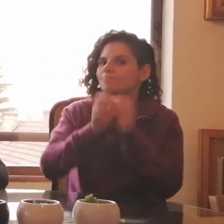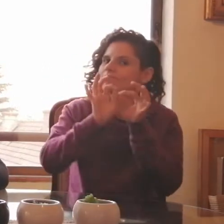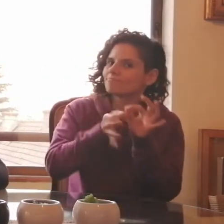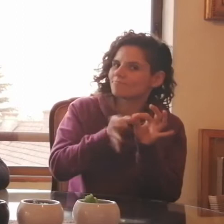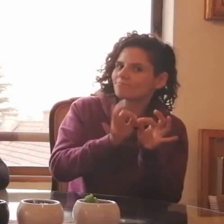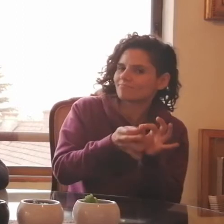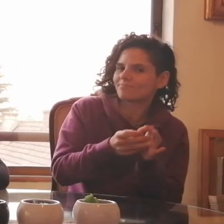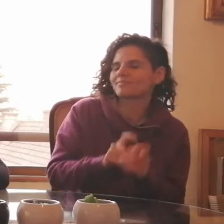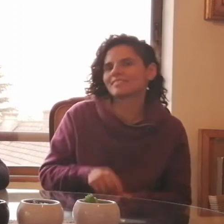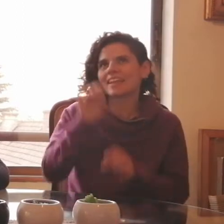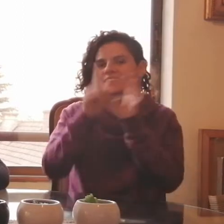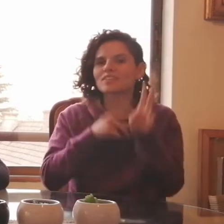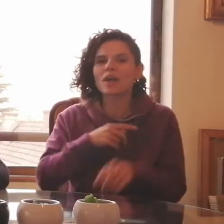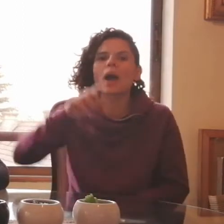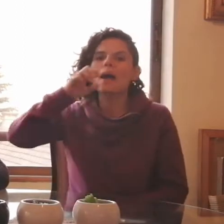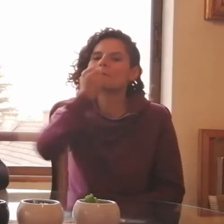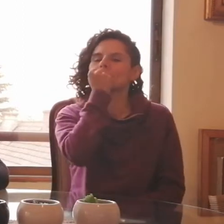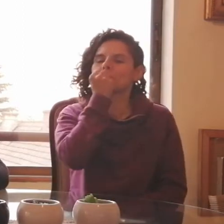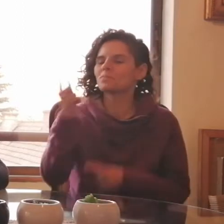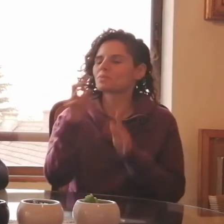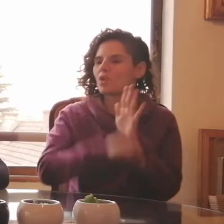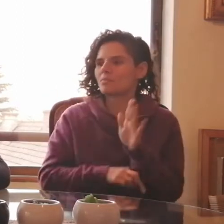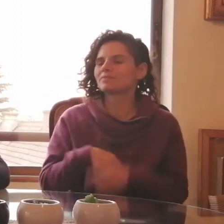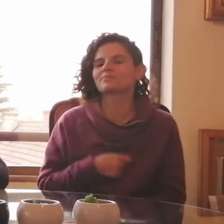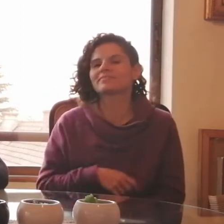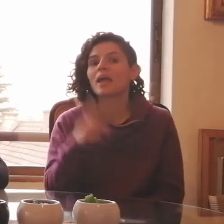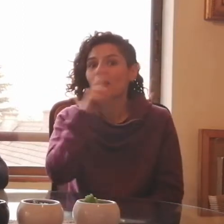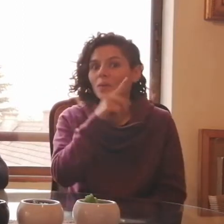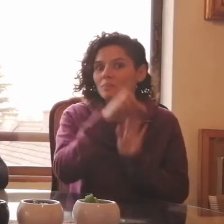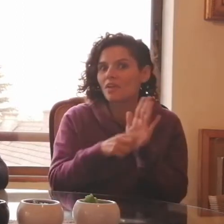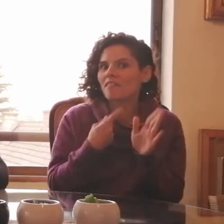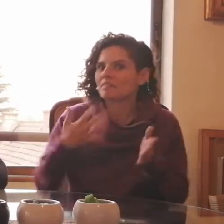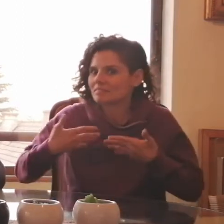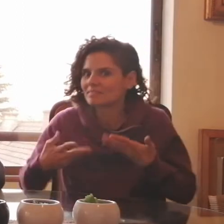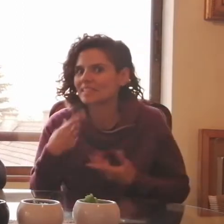estrella que no habla en este programa en el último programa la vamos a hacer hablar